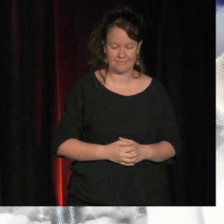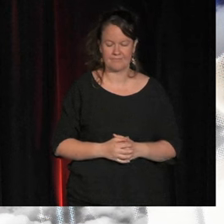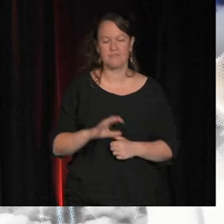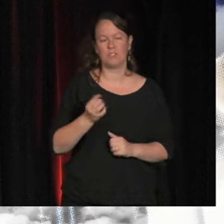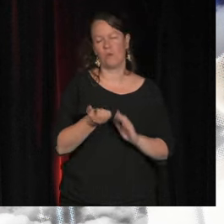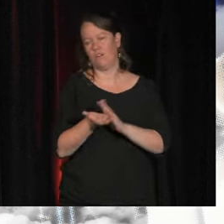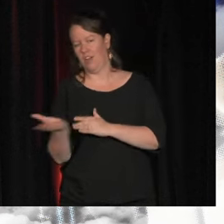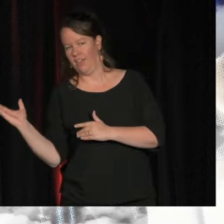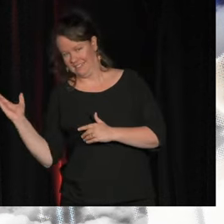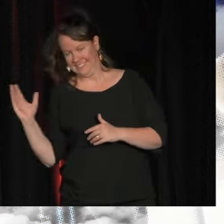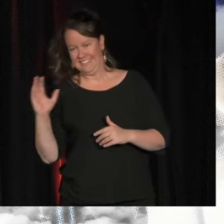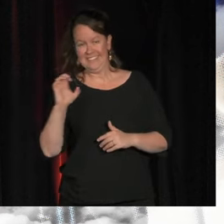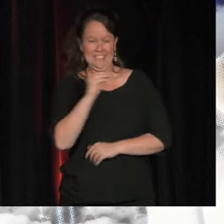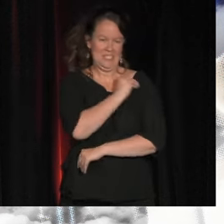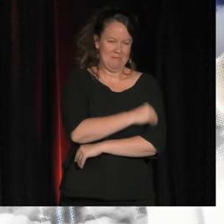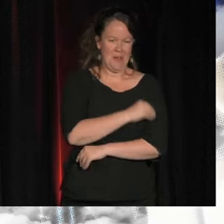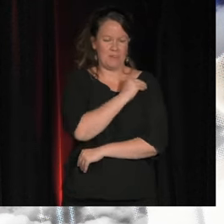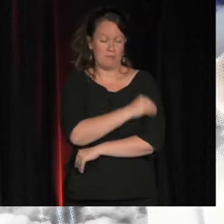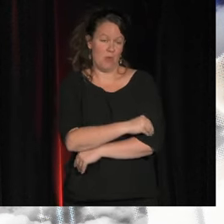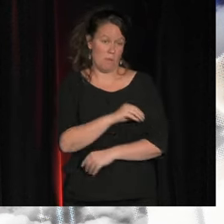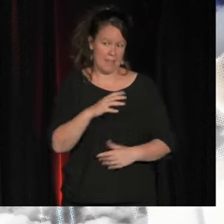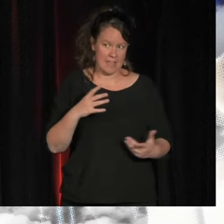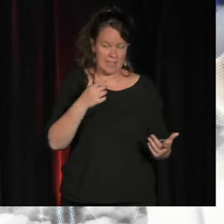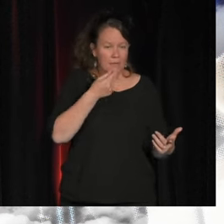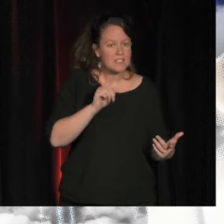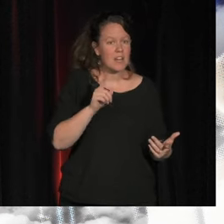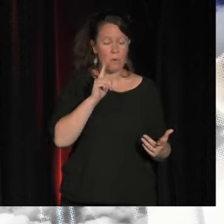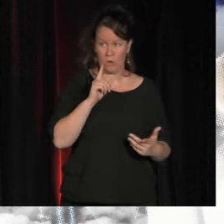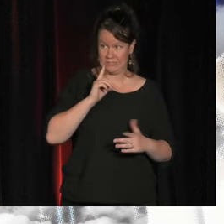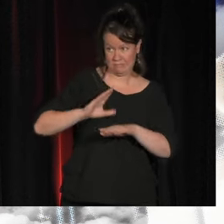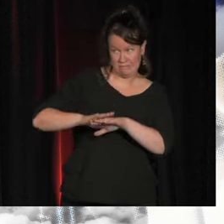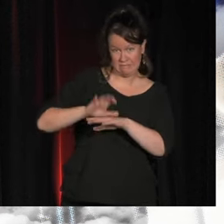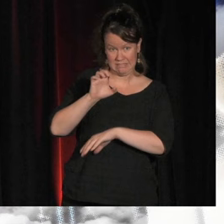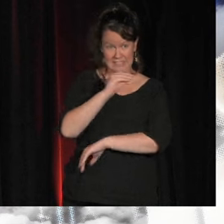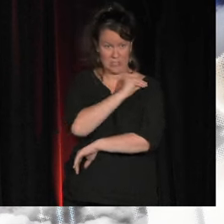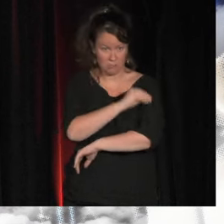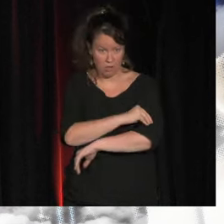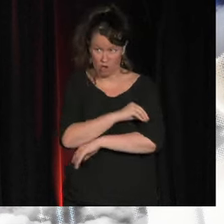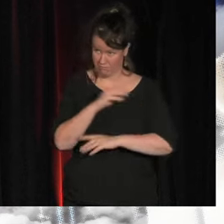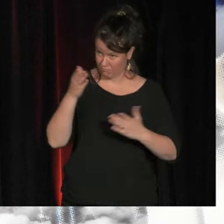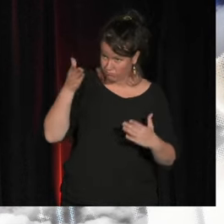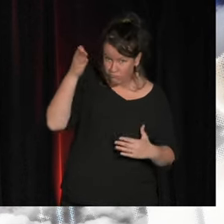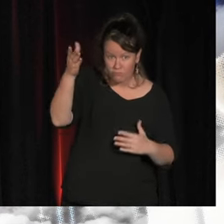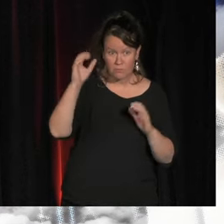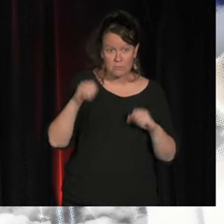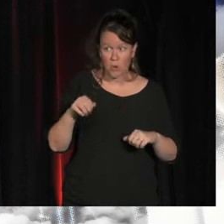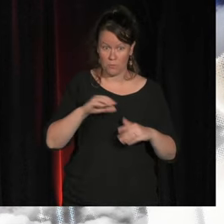ça ne va pas être le cas, mais forcément, réussir à convaincre des gens que le e-sport a de l'avenir quand ce sont des choses qui peuvent être mises à jour, changées, etc.